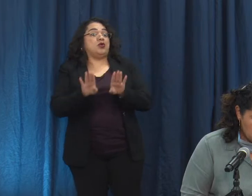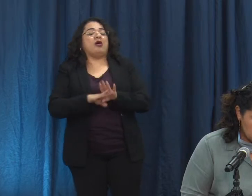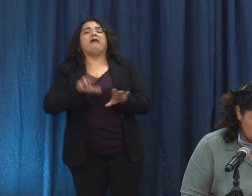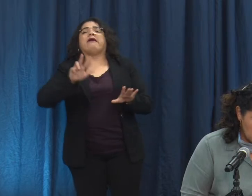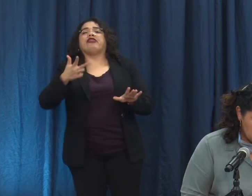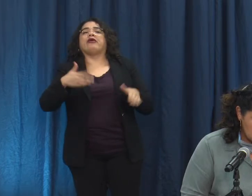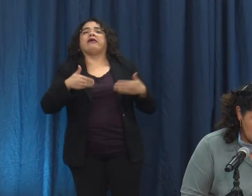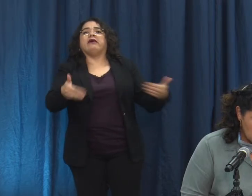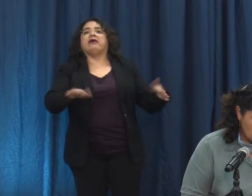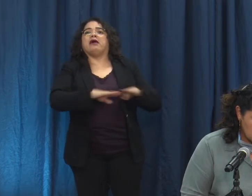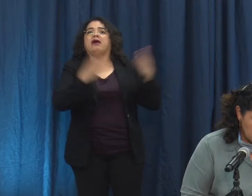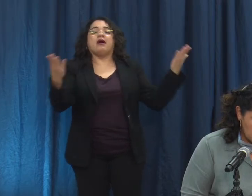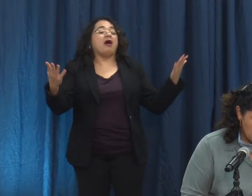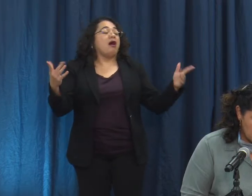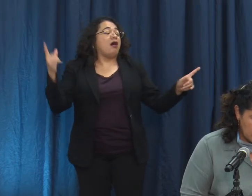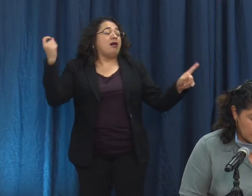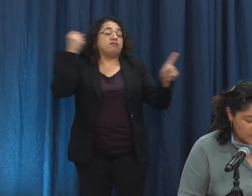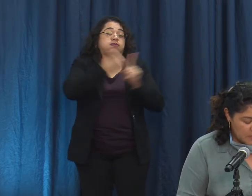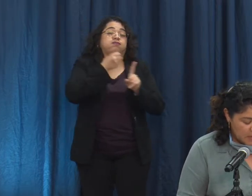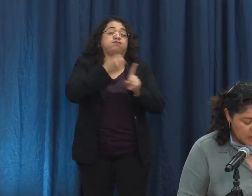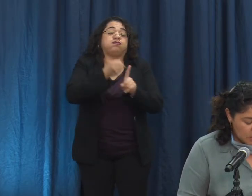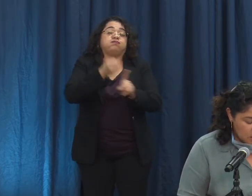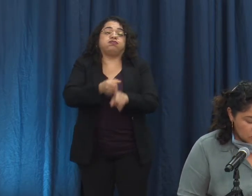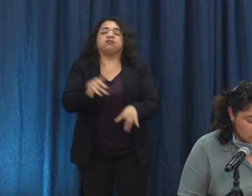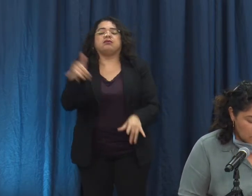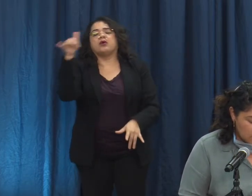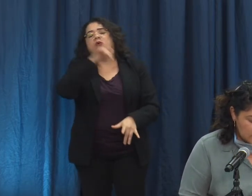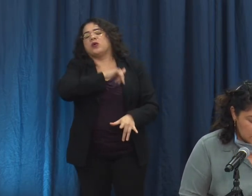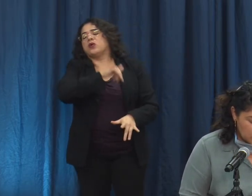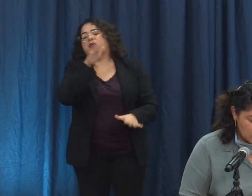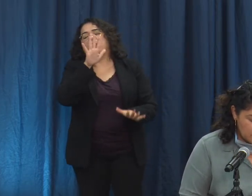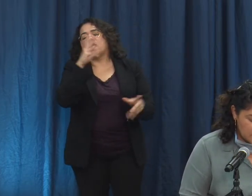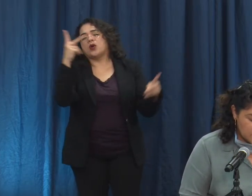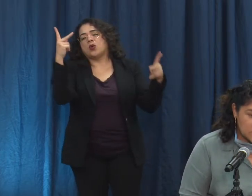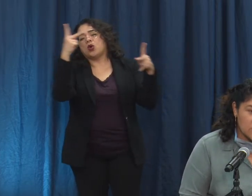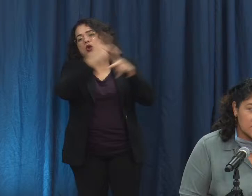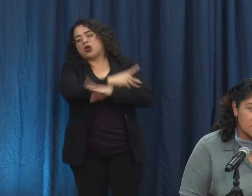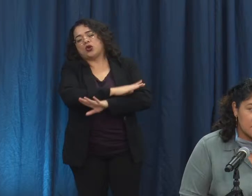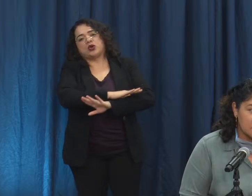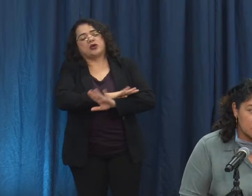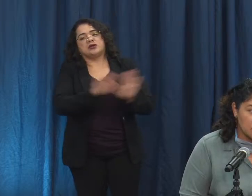mucho mas mortal que la primera so ahora tenemos el beneficio de estas elecciones